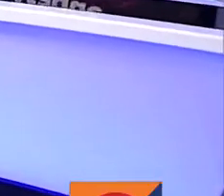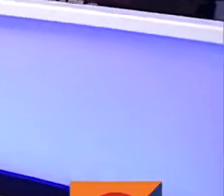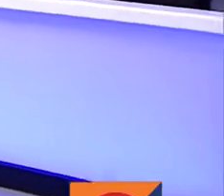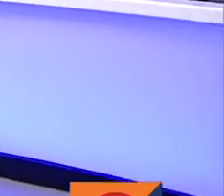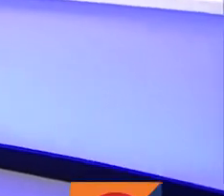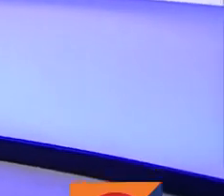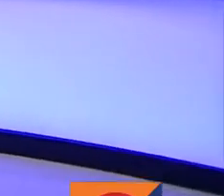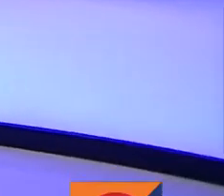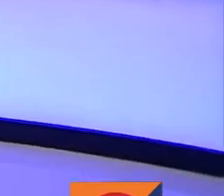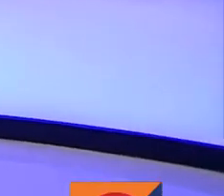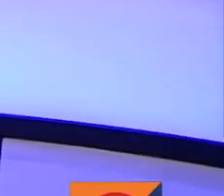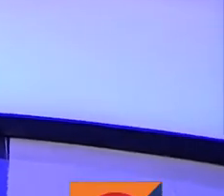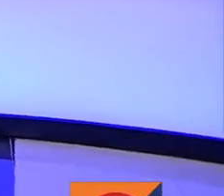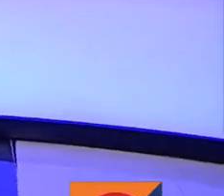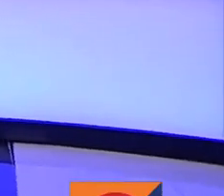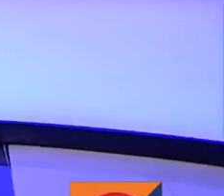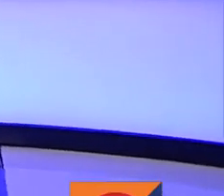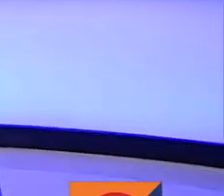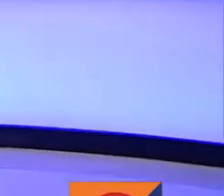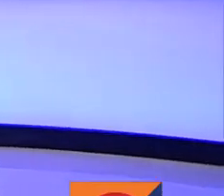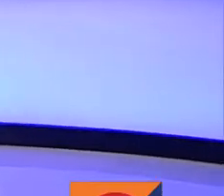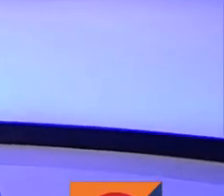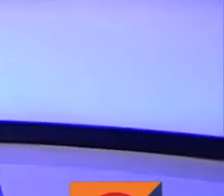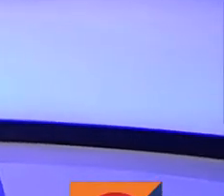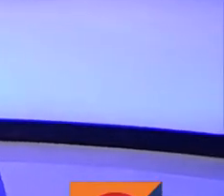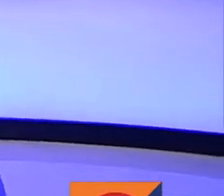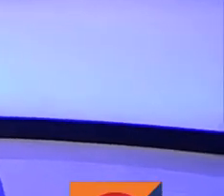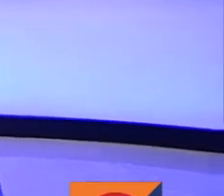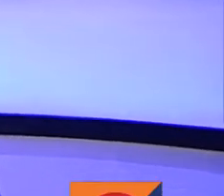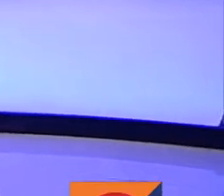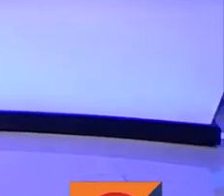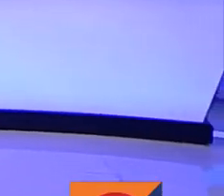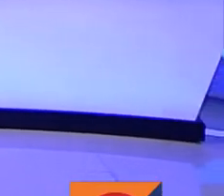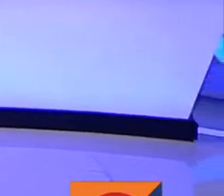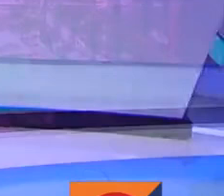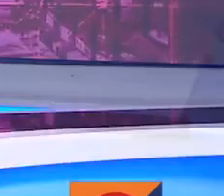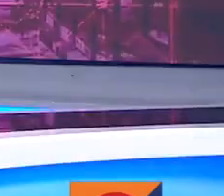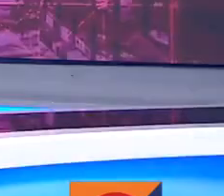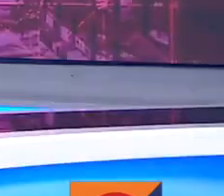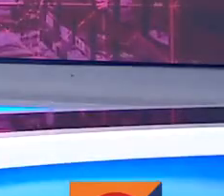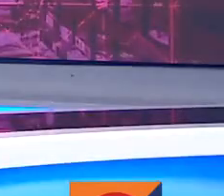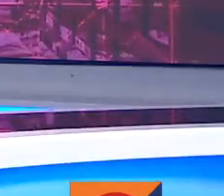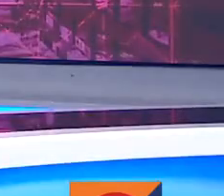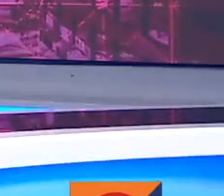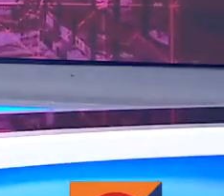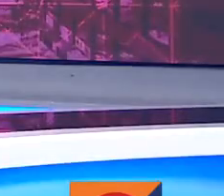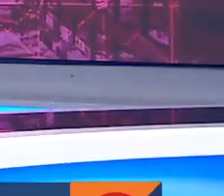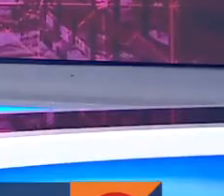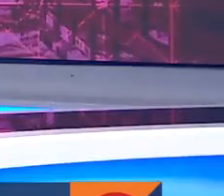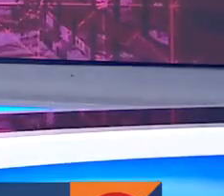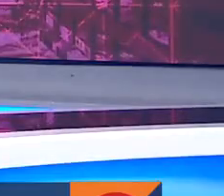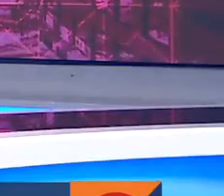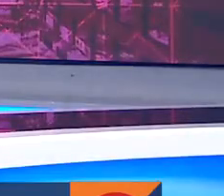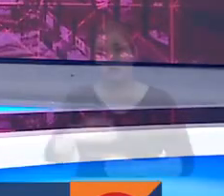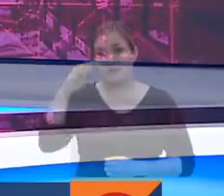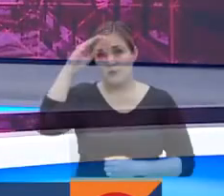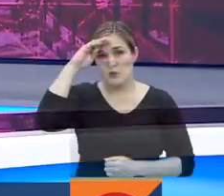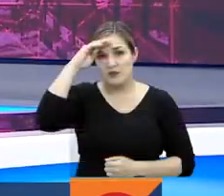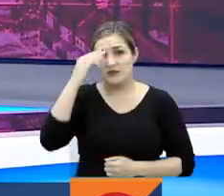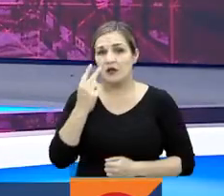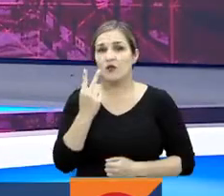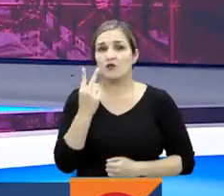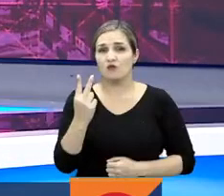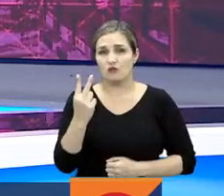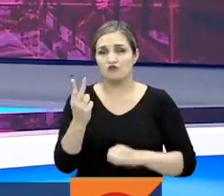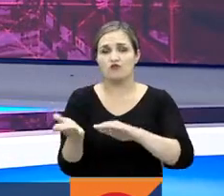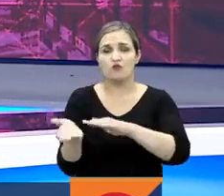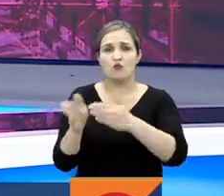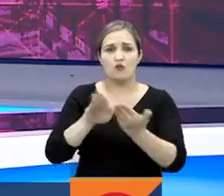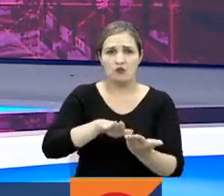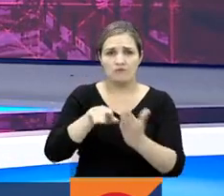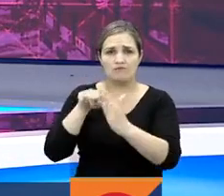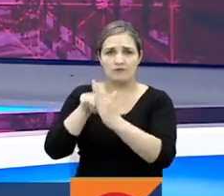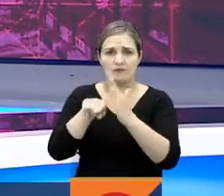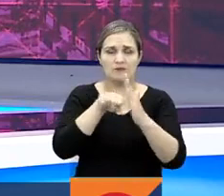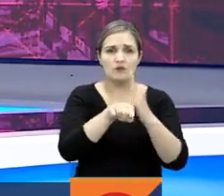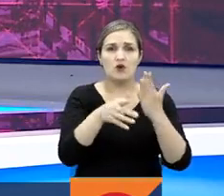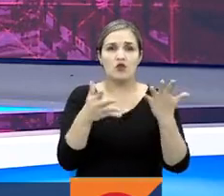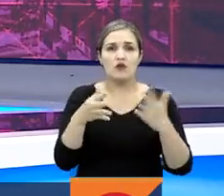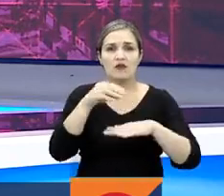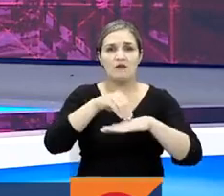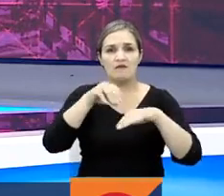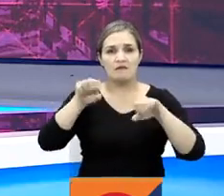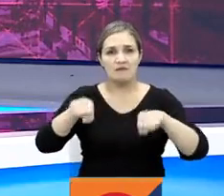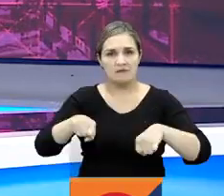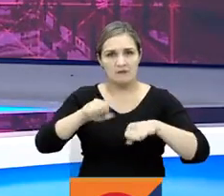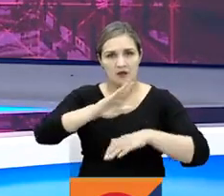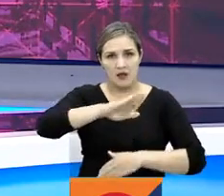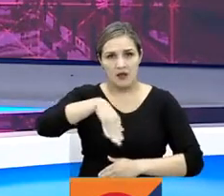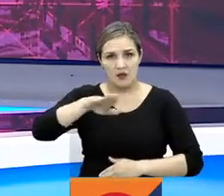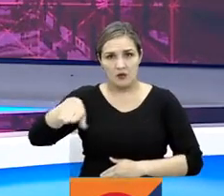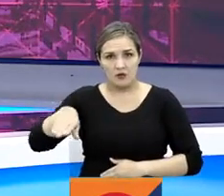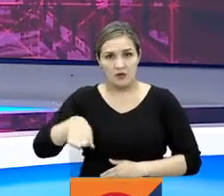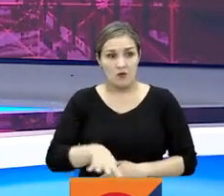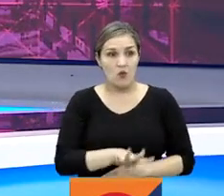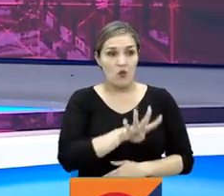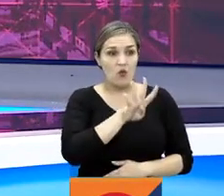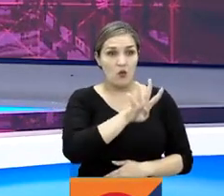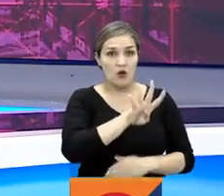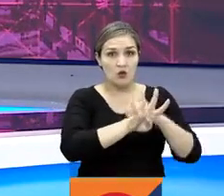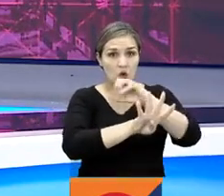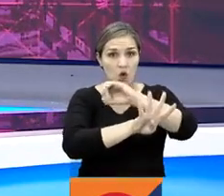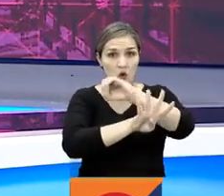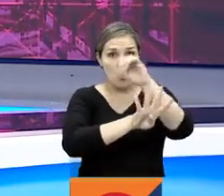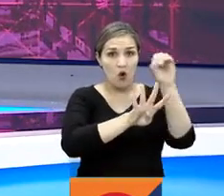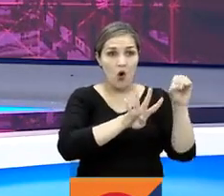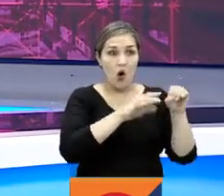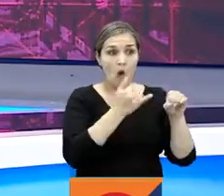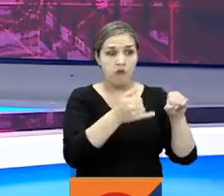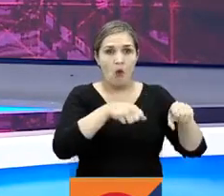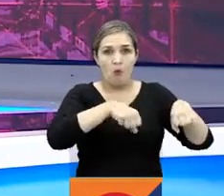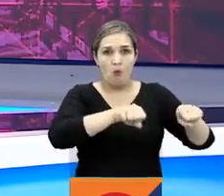RTVC NOTICIAS, EMISIóN FIN